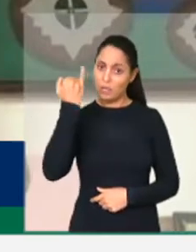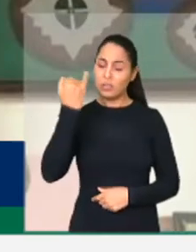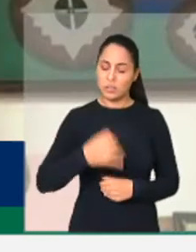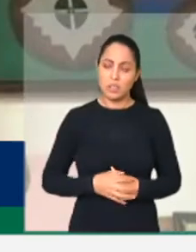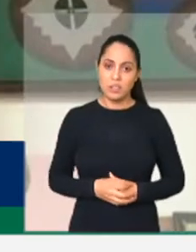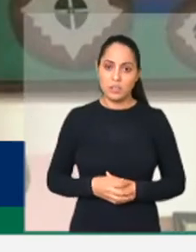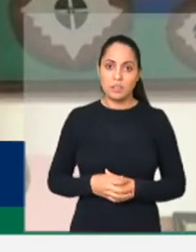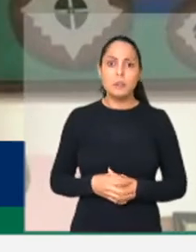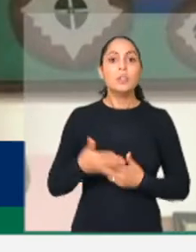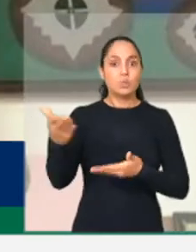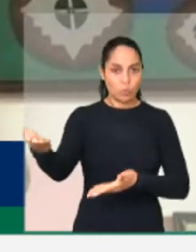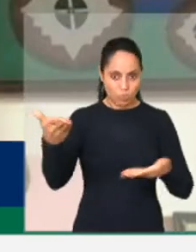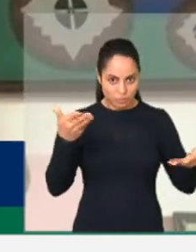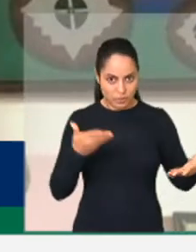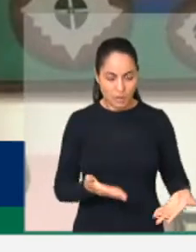É UMA QUESTÃO SÓ DAS